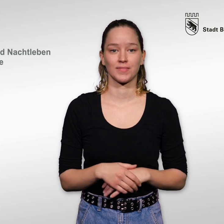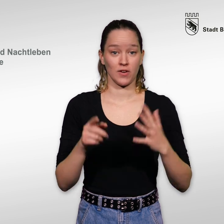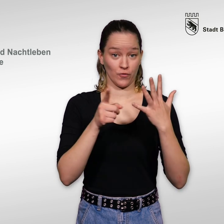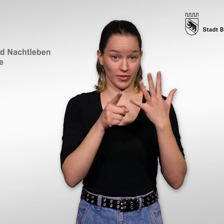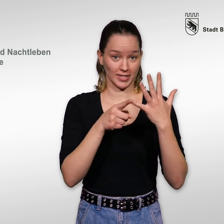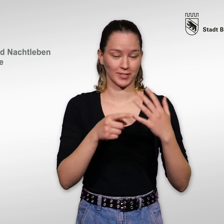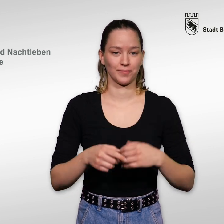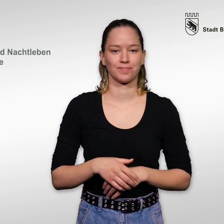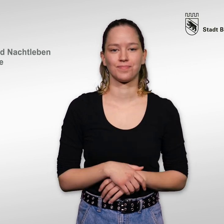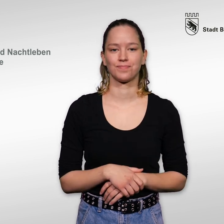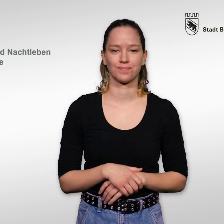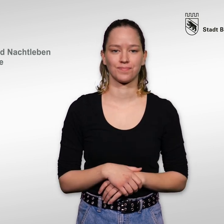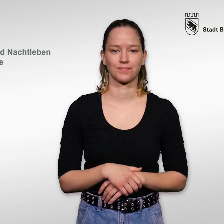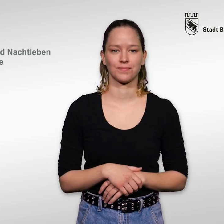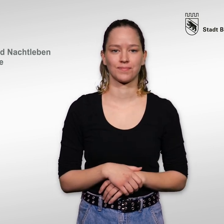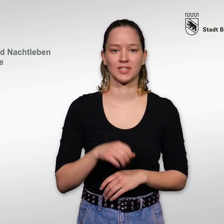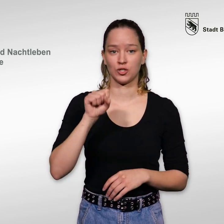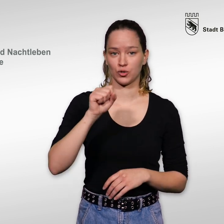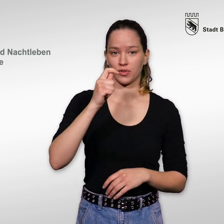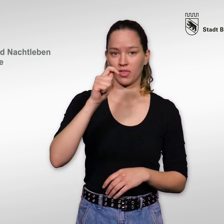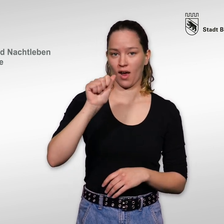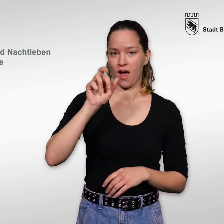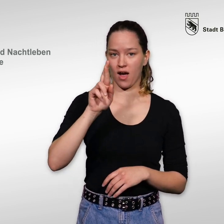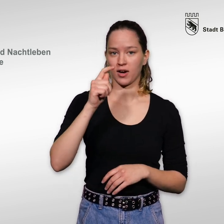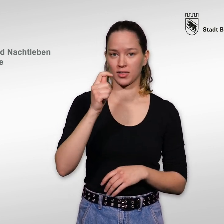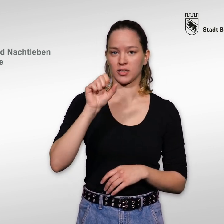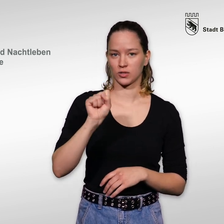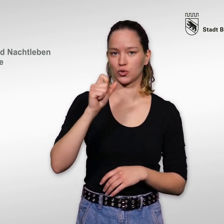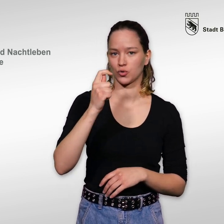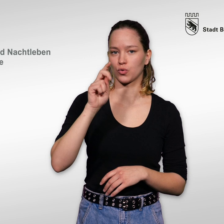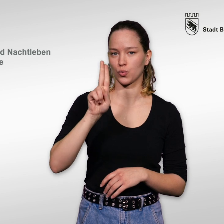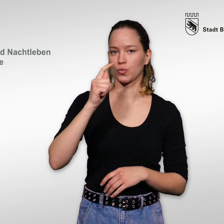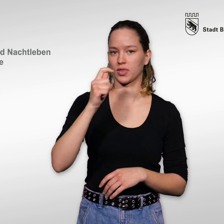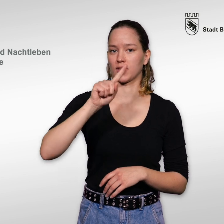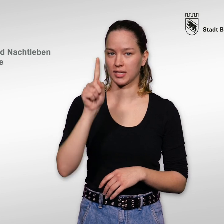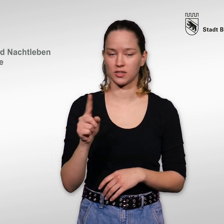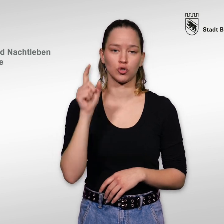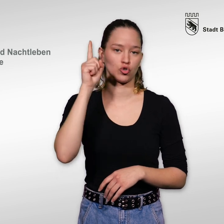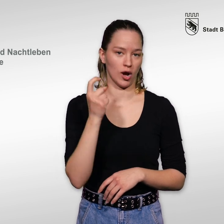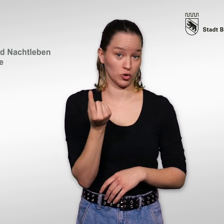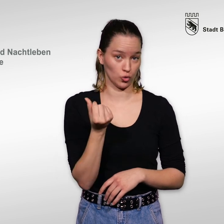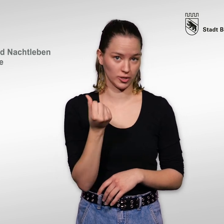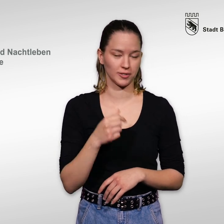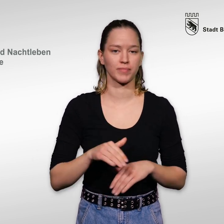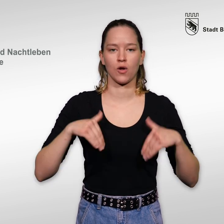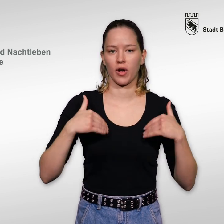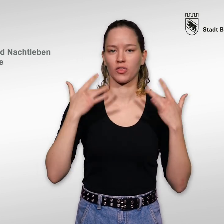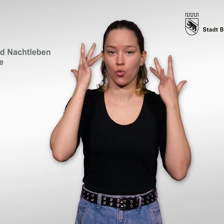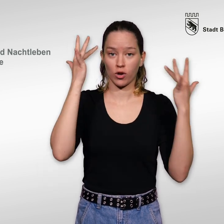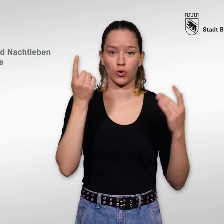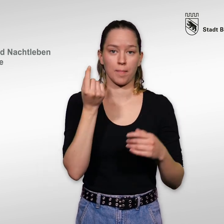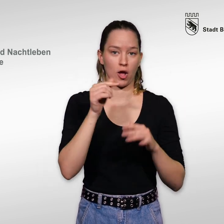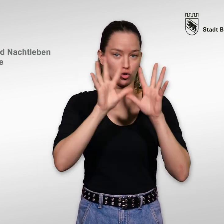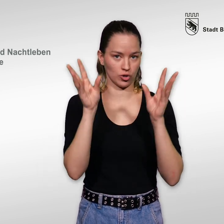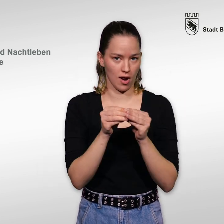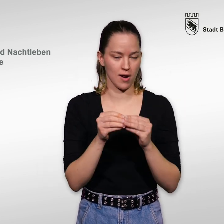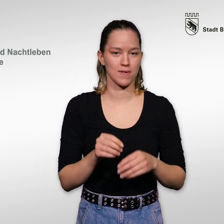Startstutz: Jugendkulturpauschale